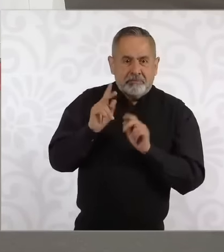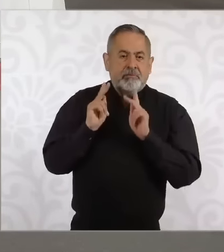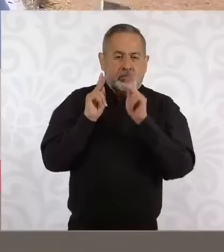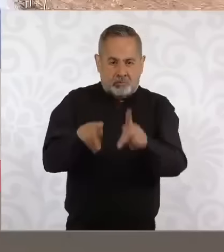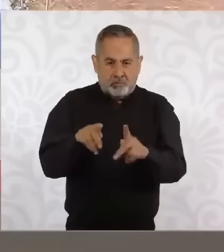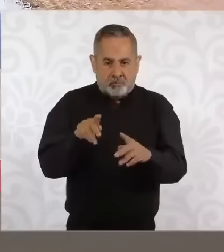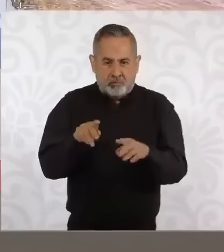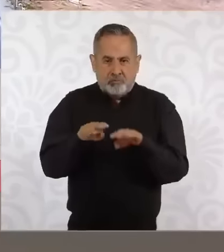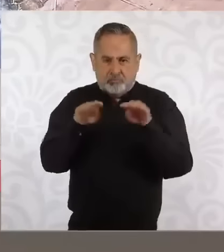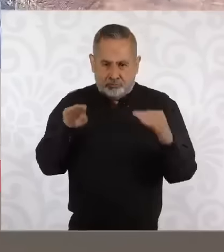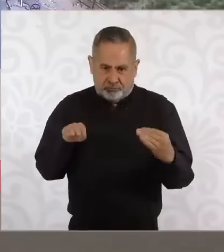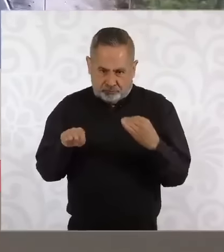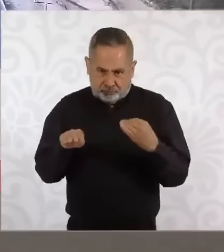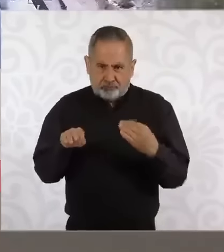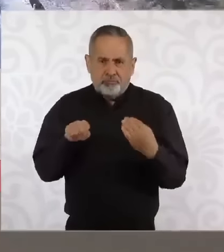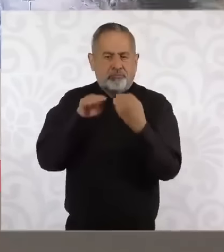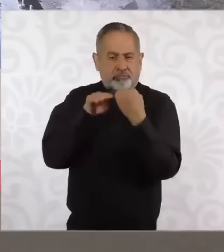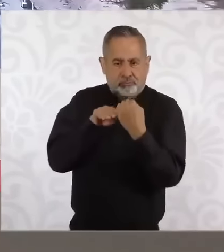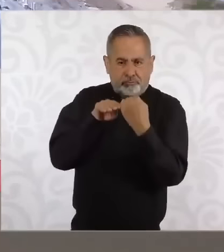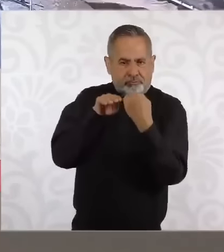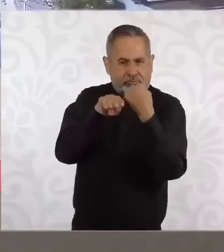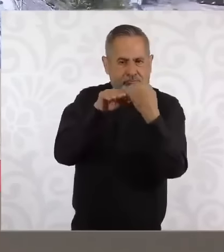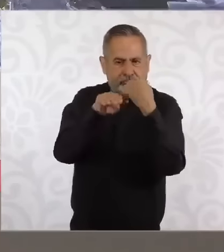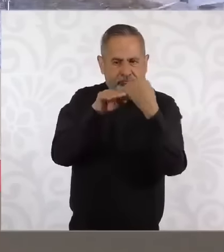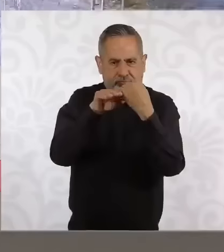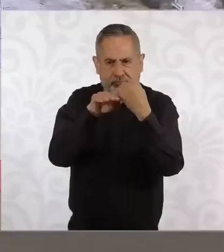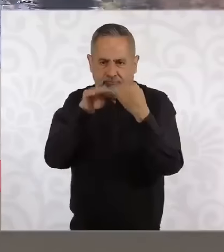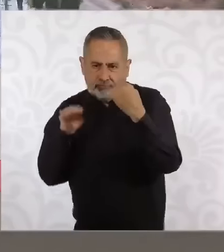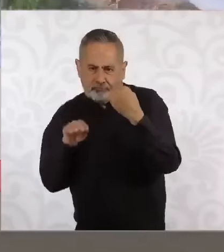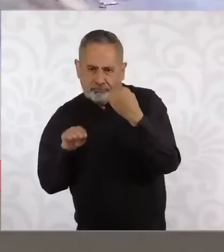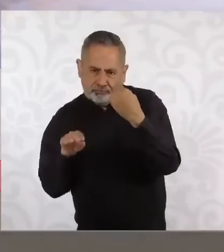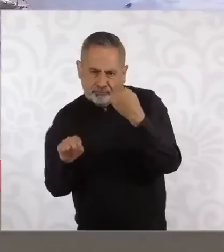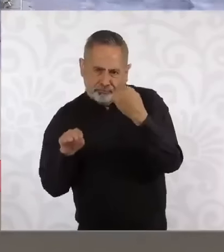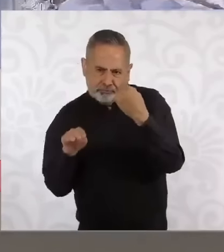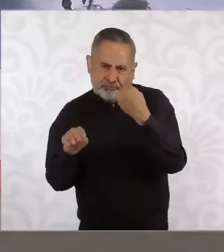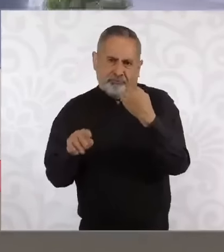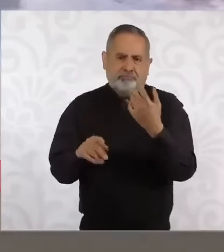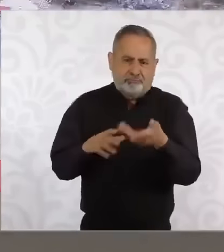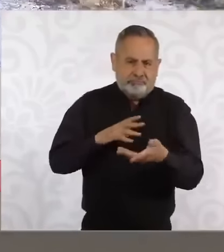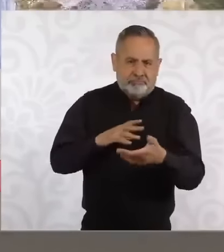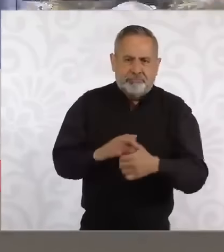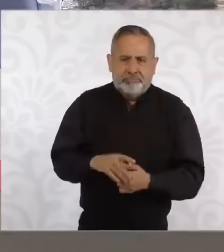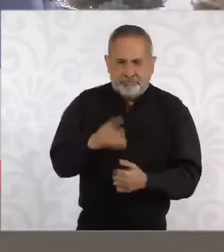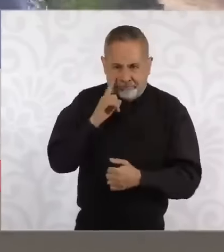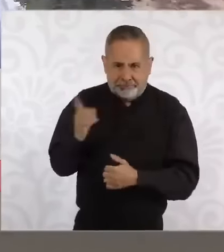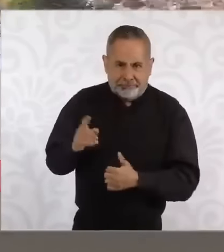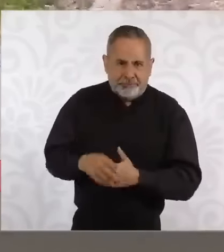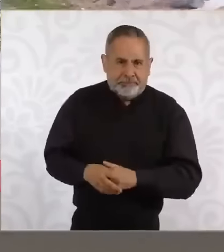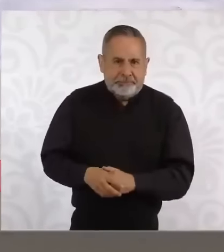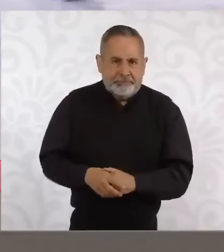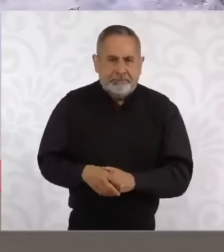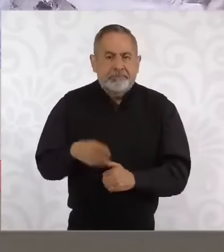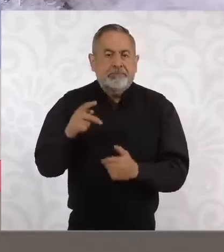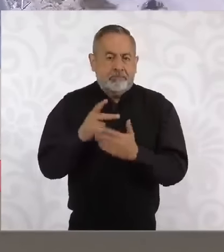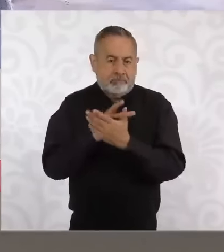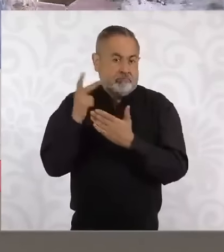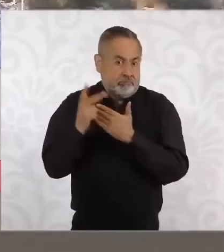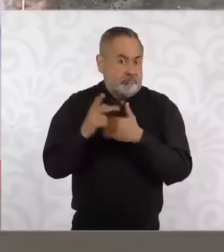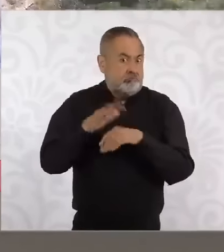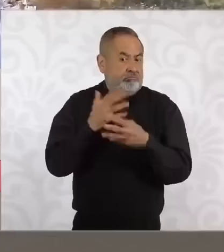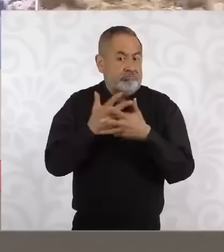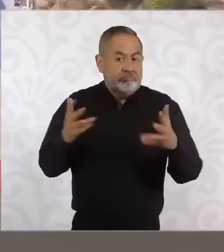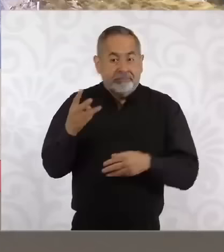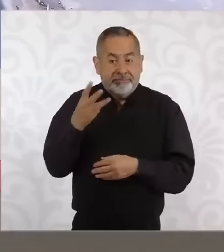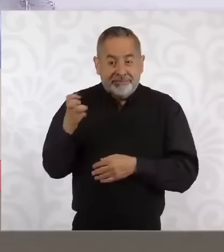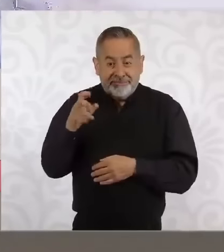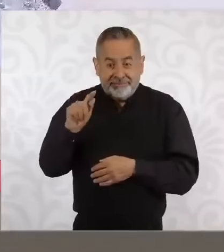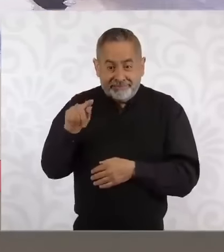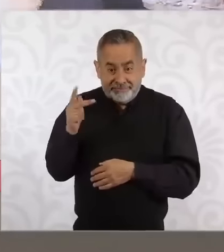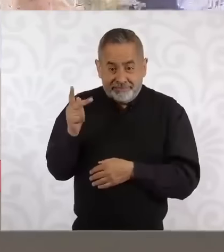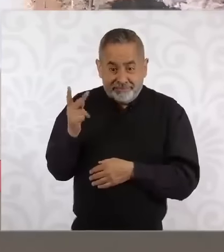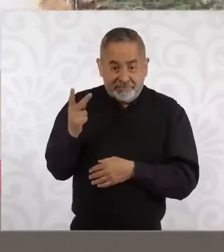también ahorita vamos a ver un paso a desnivel. Eh eh es un proyecto ambicioso, son 372 km. Eh